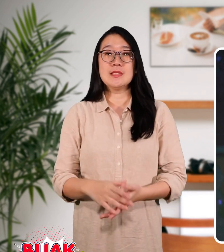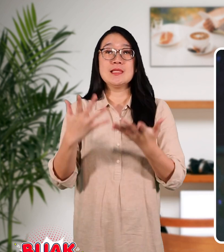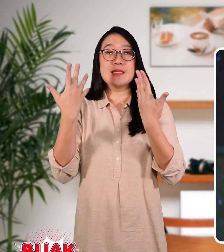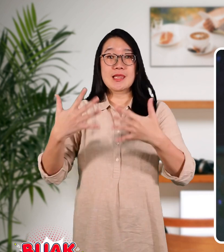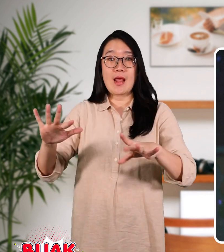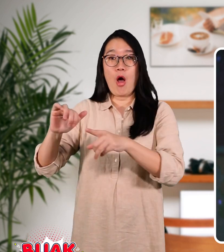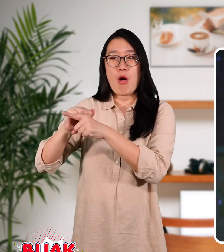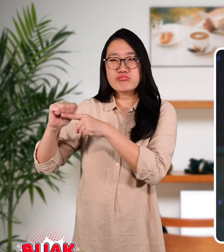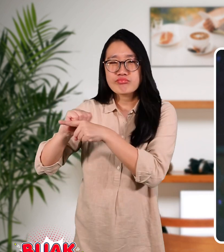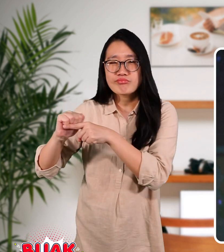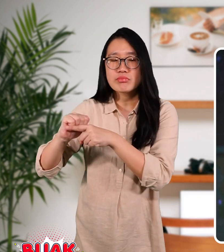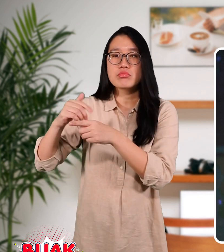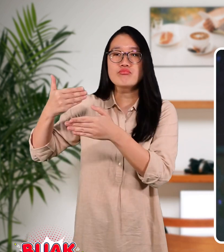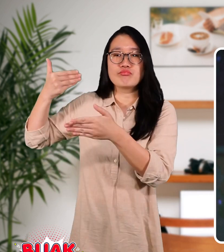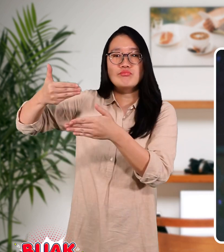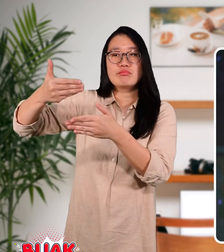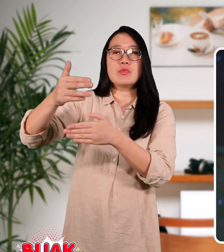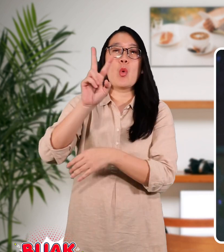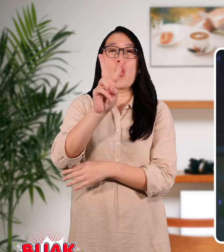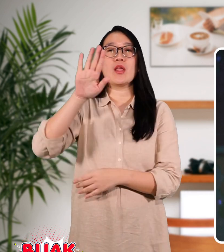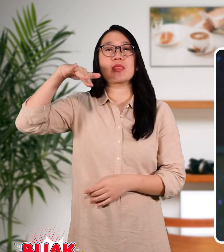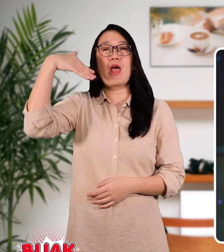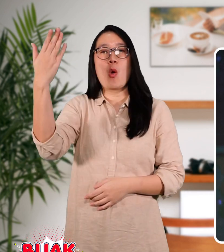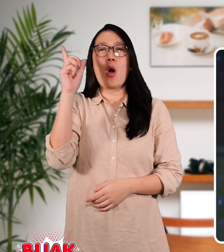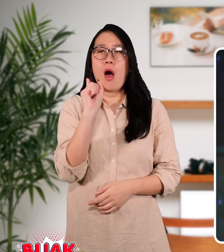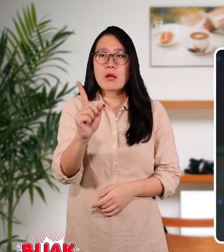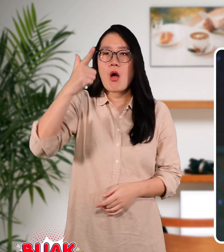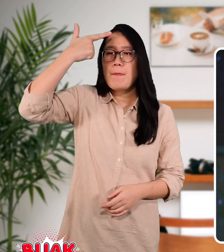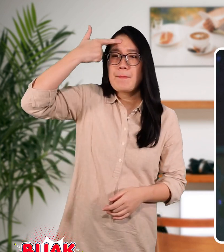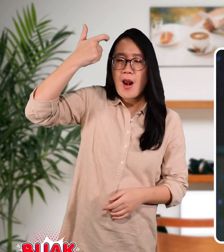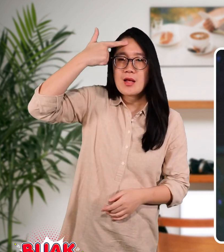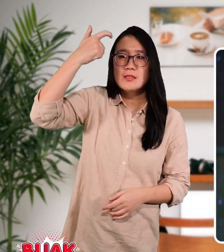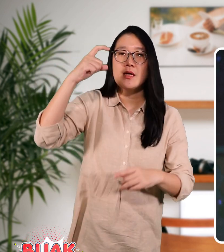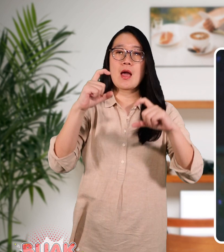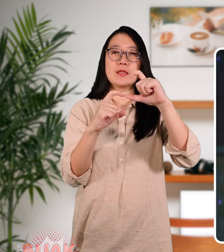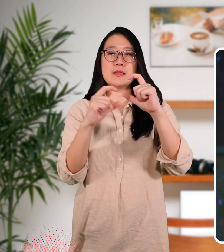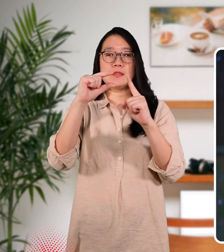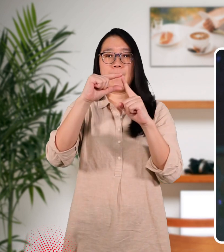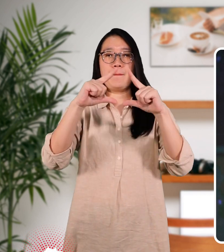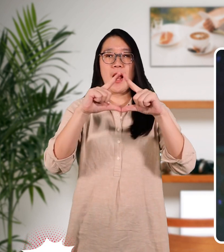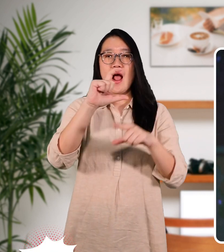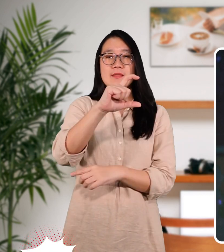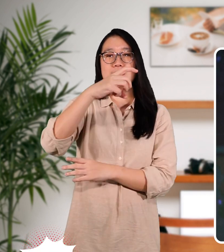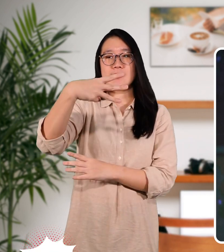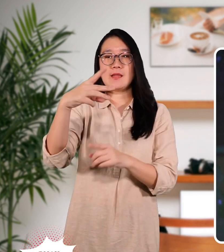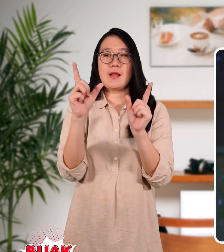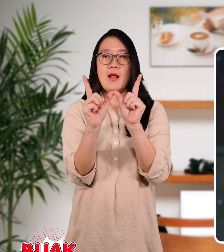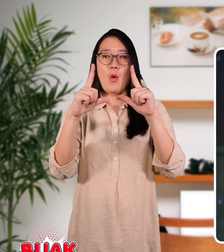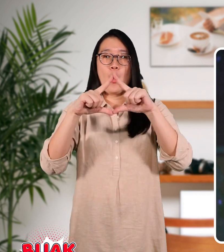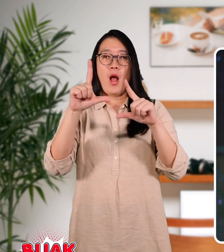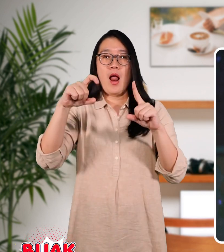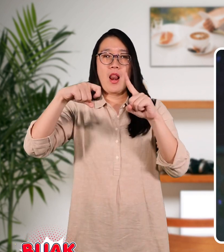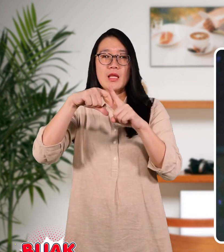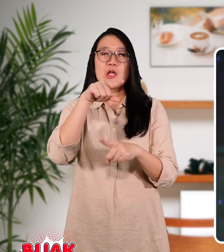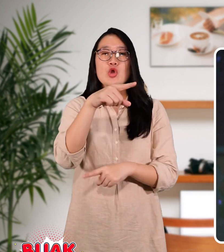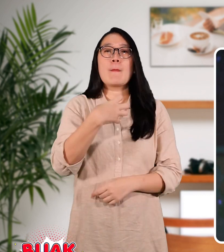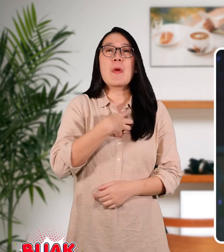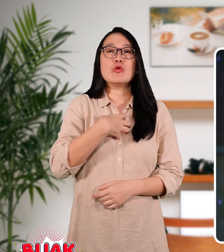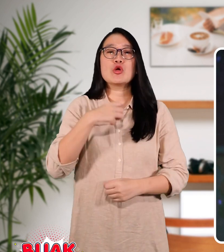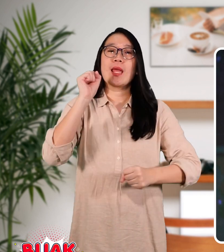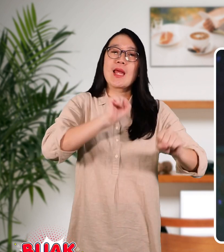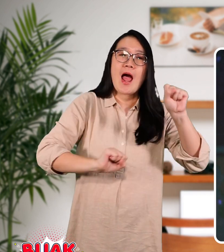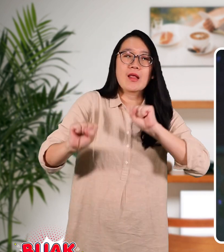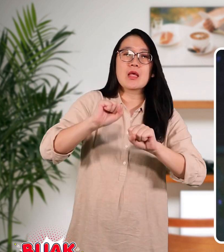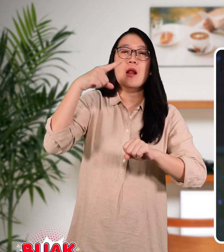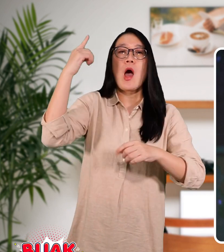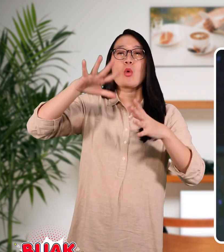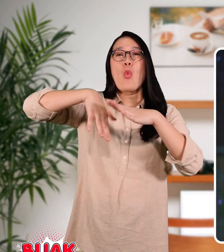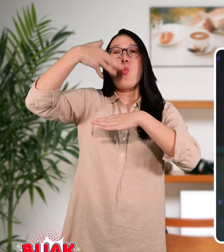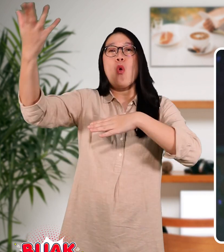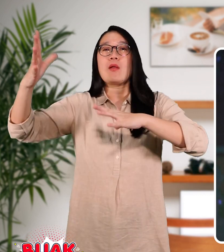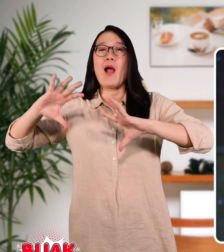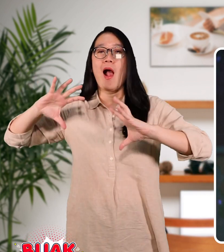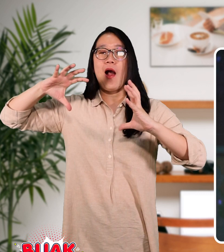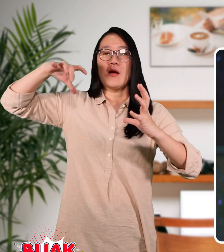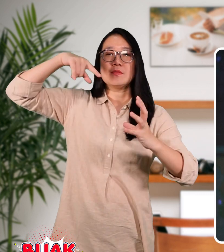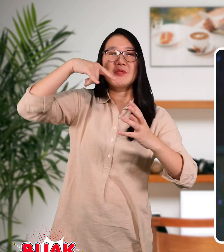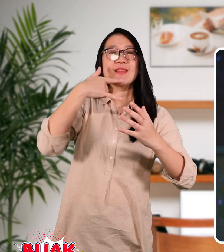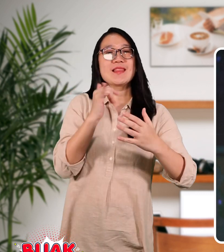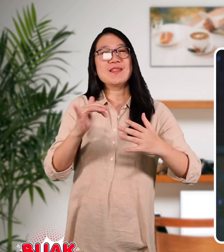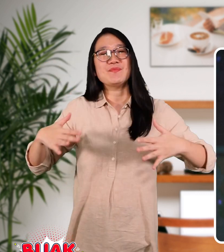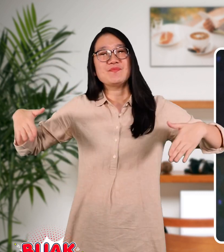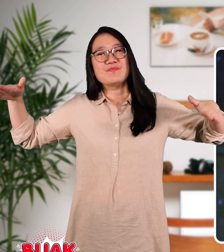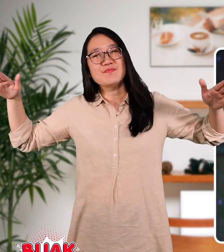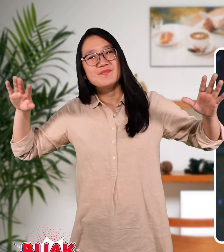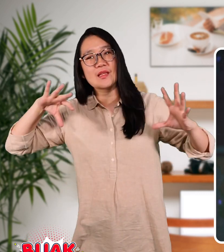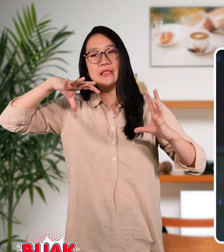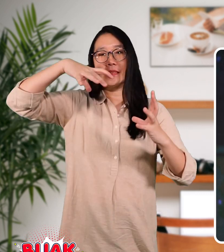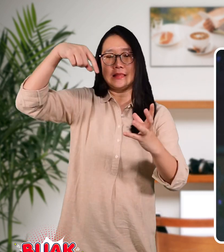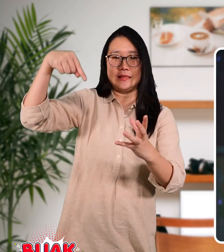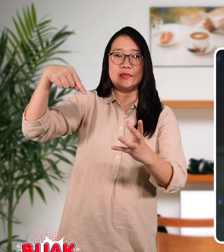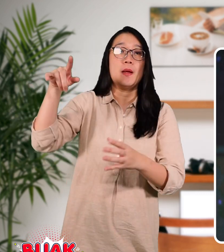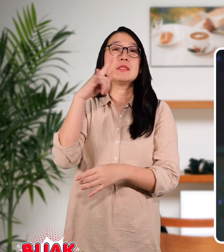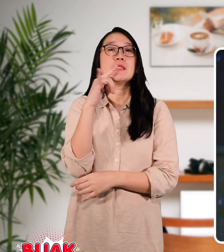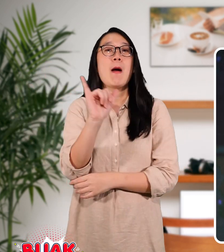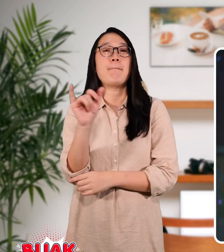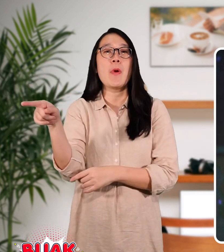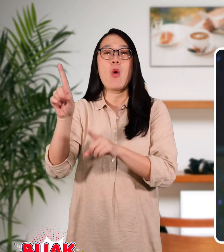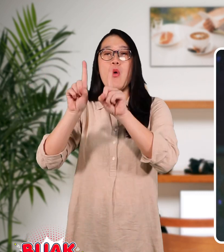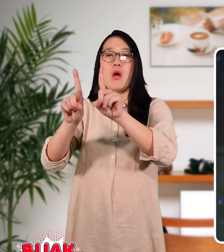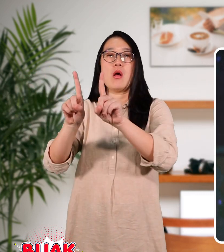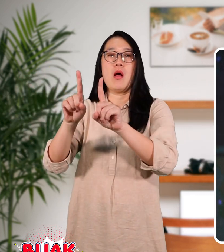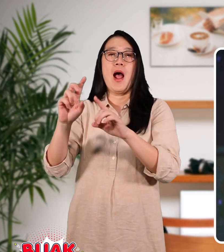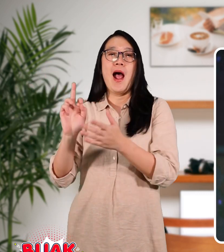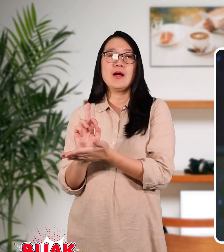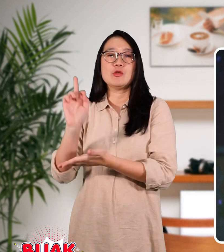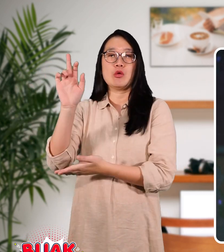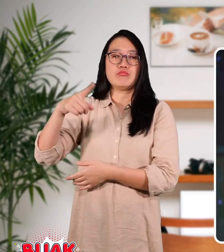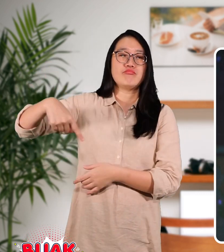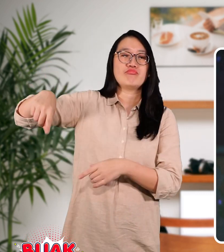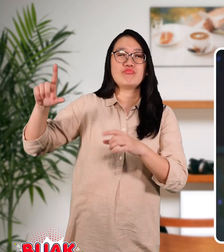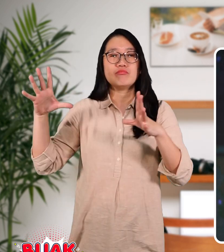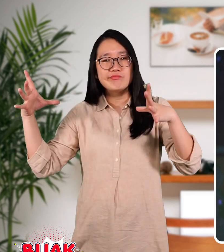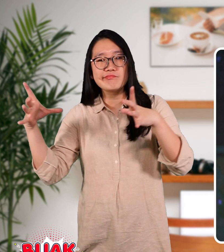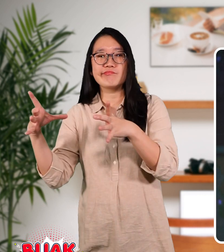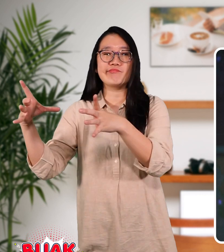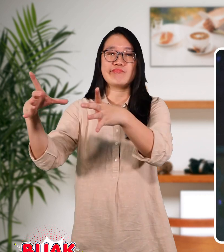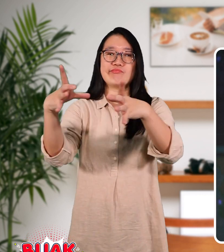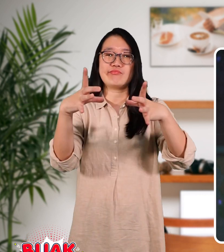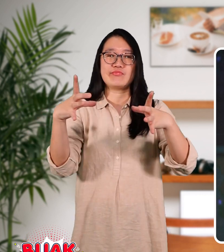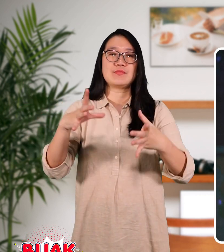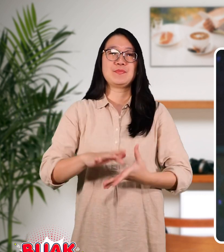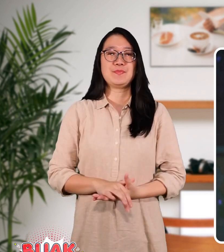Setelah pelatihan selama 2 tahun termasuk belajar spacewalk, seperti melayang, bersama 11 astronot lainnya.